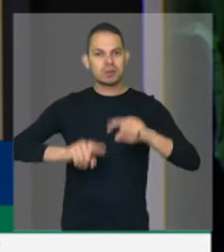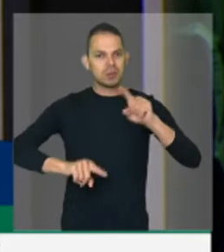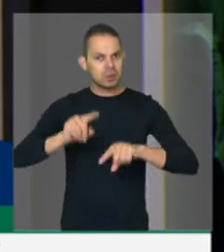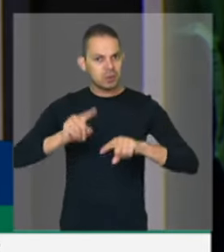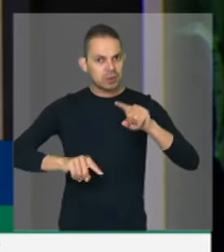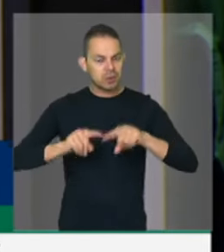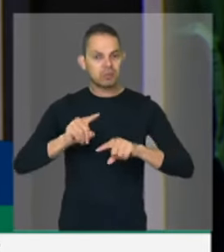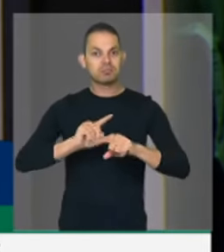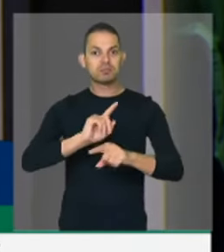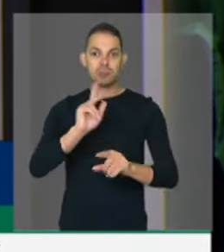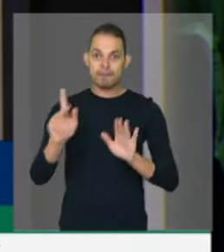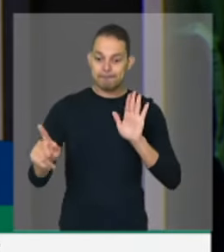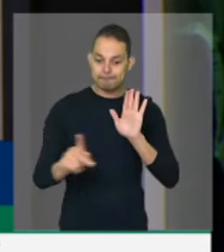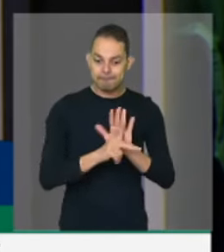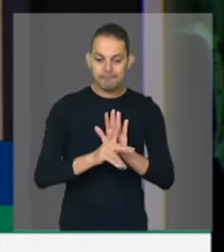FAZEM PARTE DESSE PACOTE, QUE O EMPRESÁRIO, O FILANTROPO...